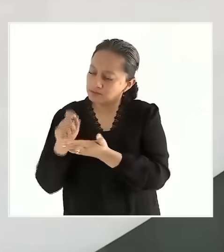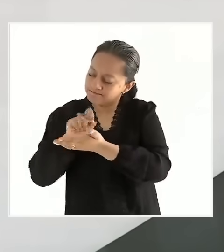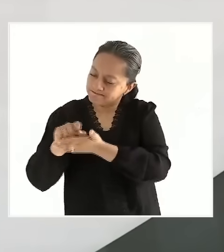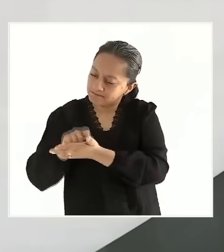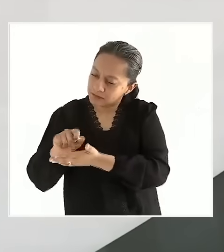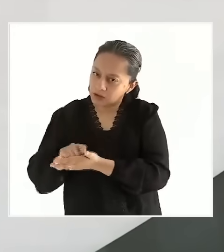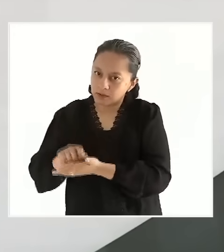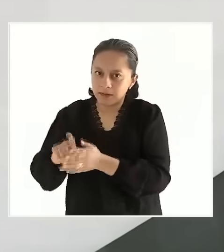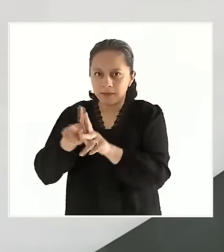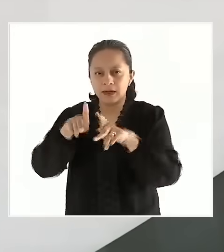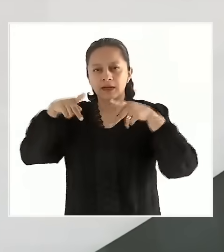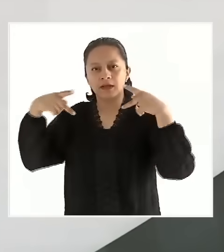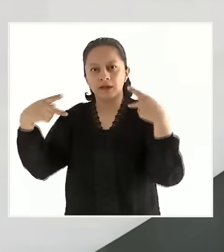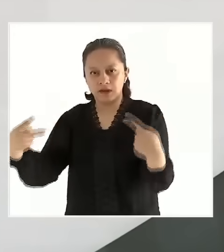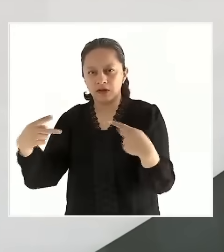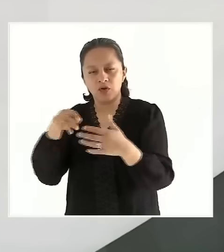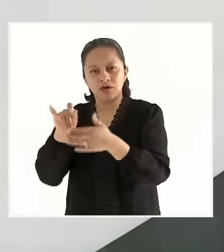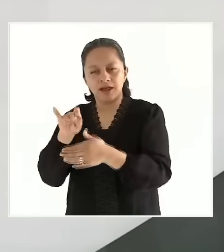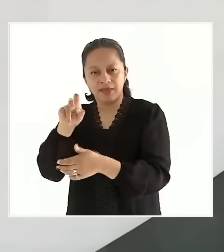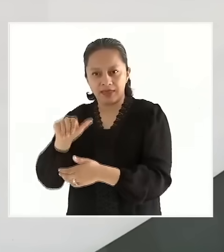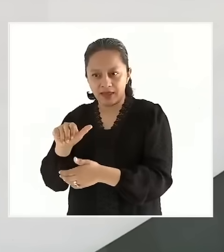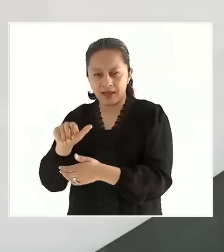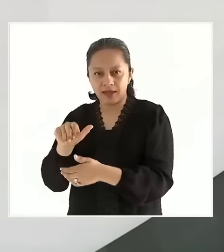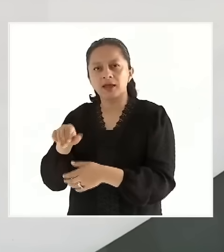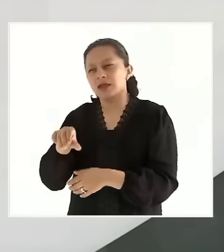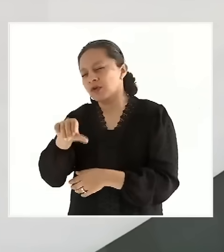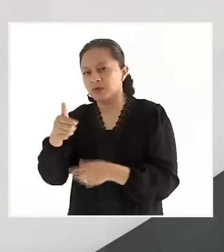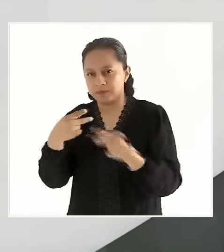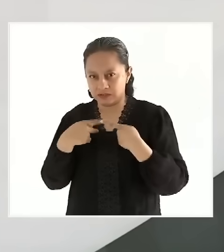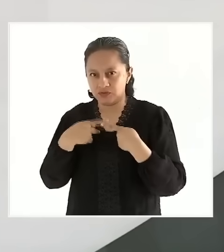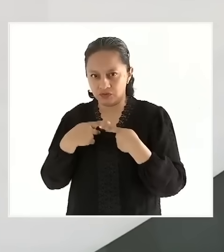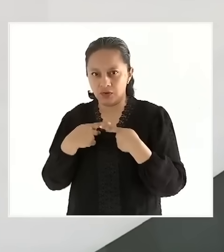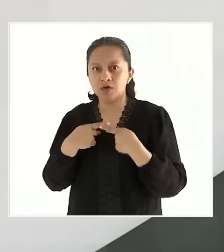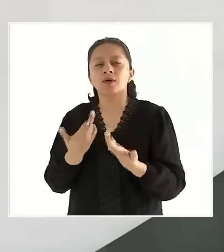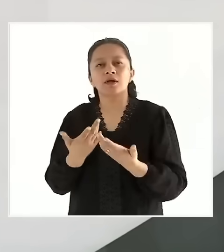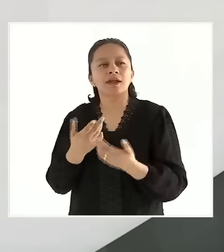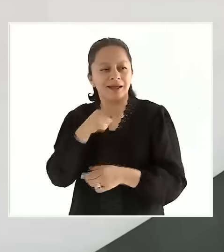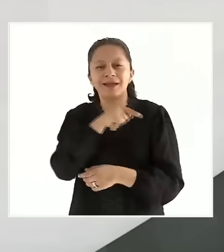don Jacinto Viqueira, un gran ingeniero que también trabajó en CFE y después en la Facultad